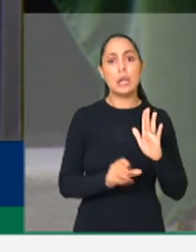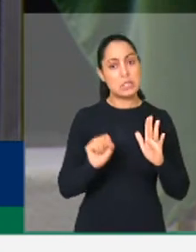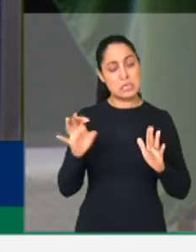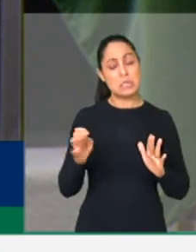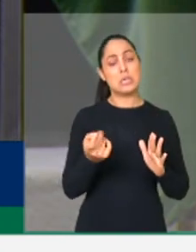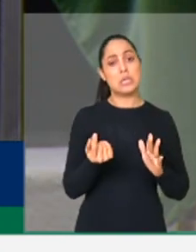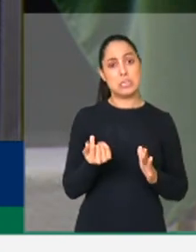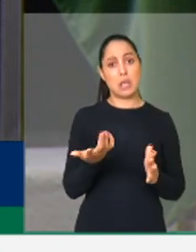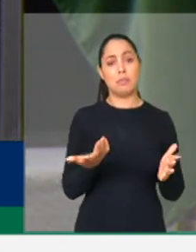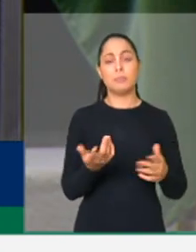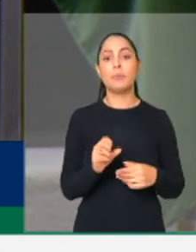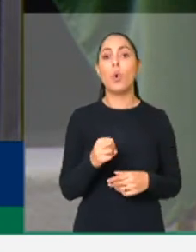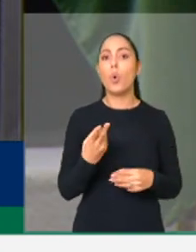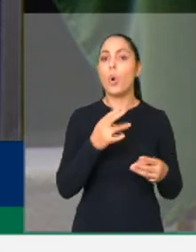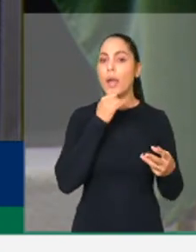DONVÇÃO DA ORIGEM CONSIDERADAS OBRIGATÓRIAS